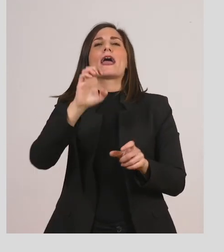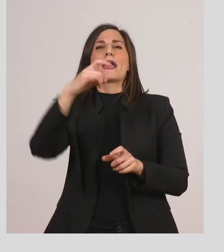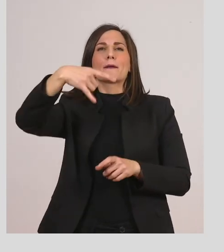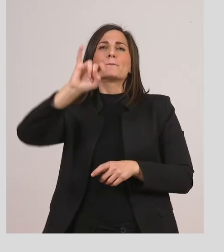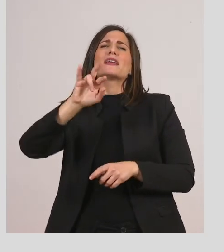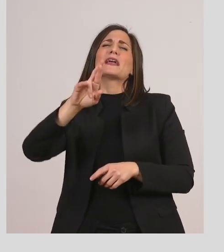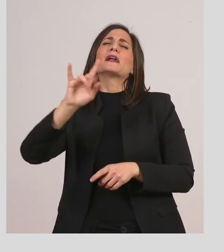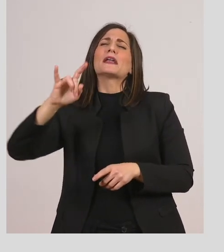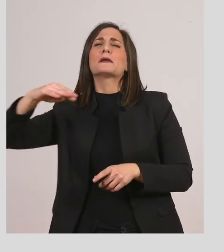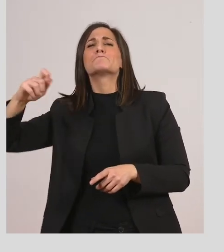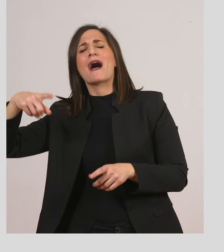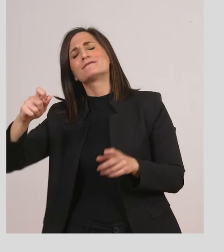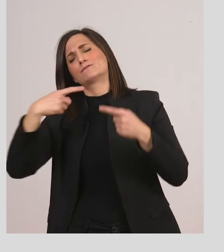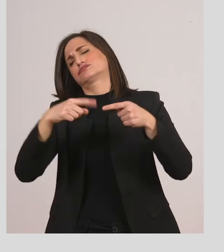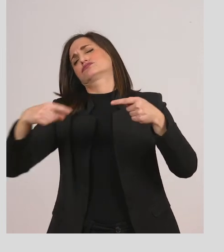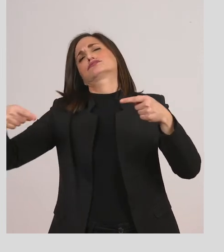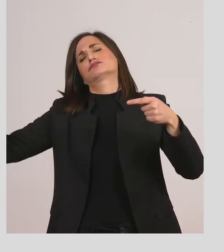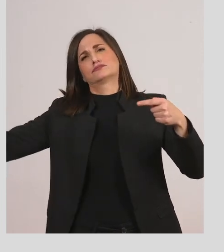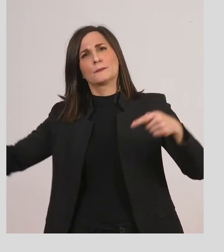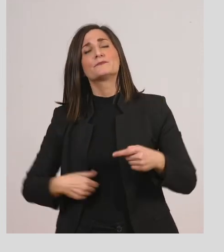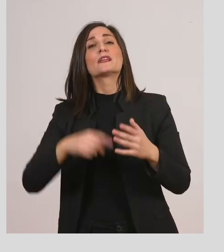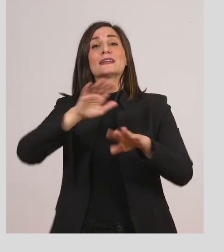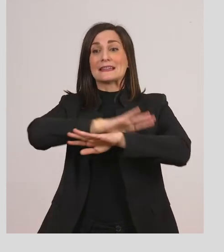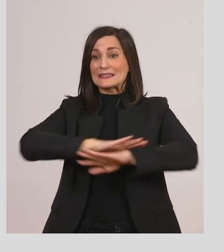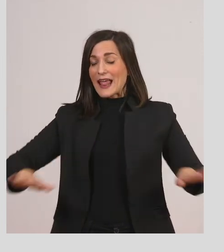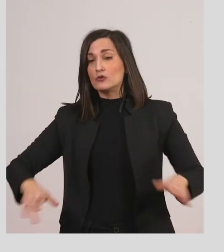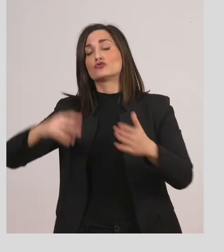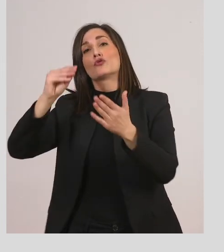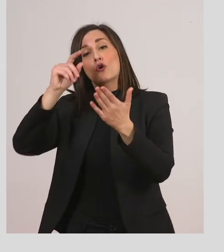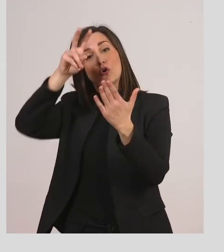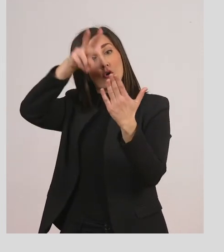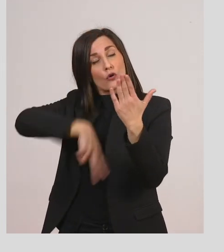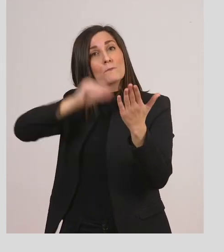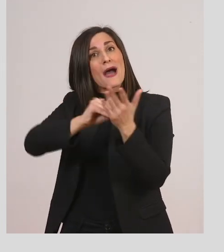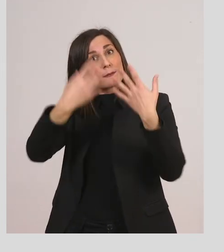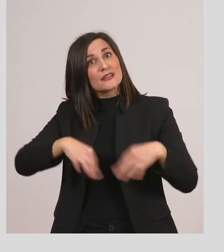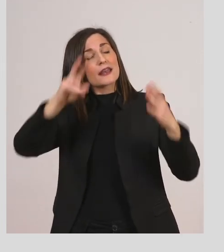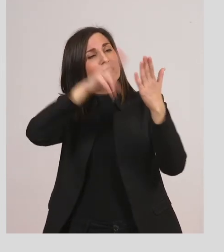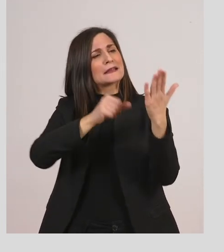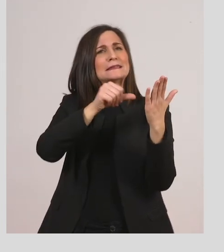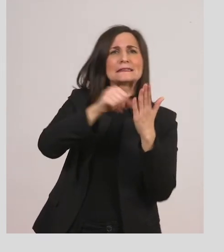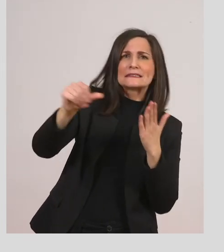Τέλος, αφού γράψαμε διαβάσαμε όλο το γραπτό μας. Σκεφτήκαμε αν θέλουμε να σβήσουμε κάτι. Αν θέλουμε να γράψουμε κάτι άλλο.